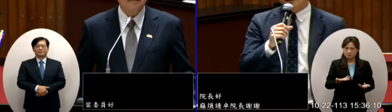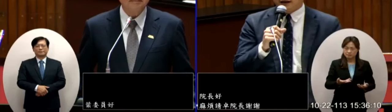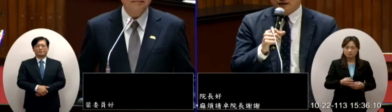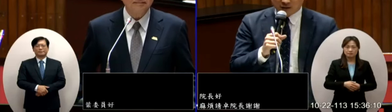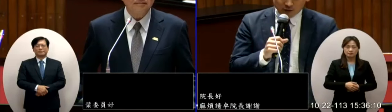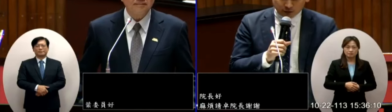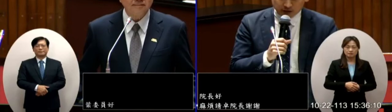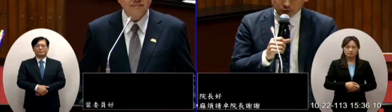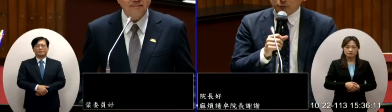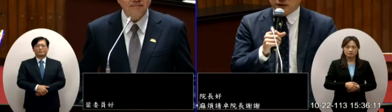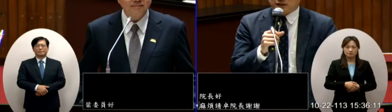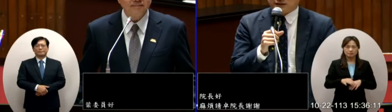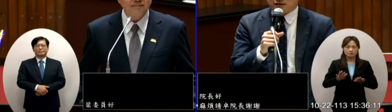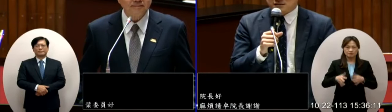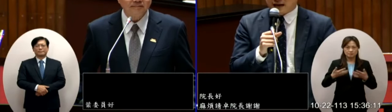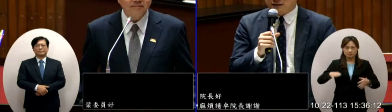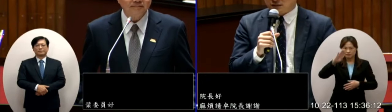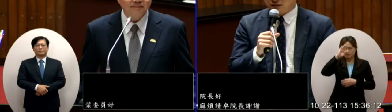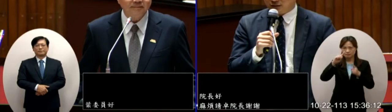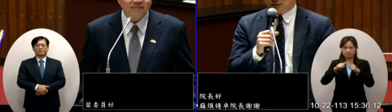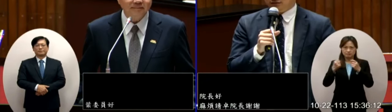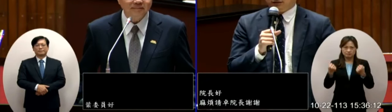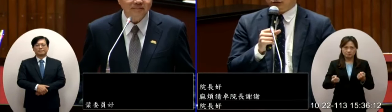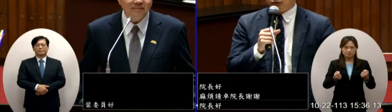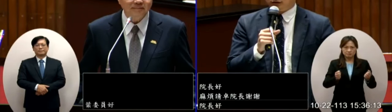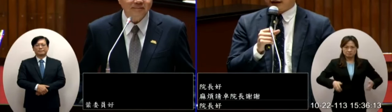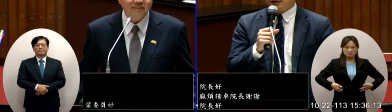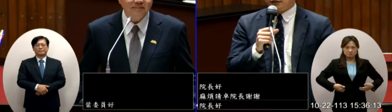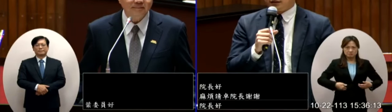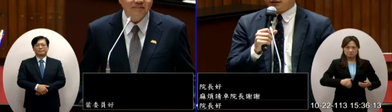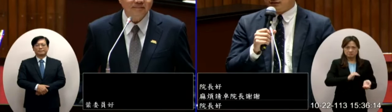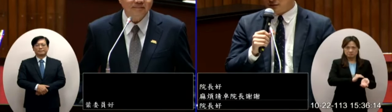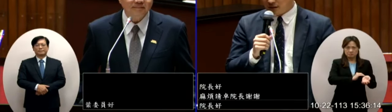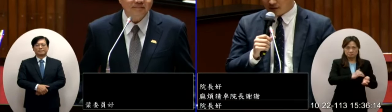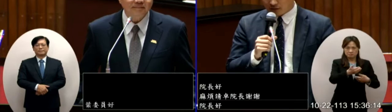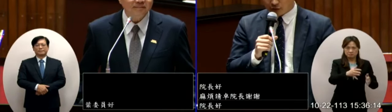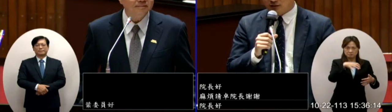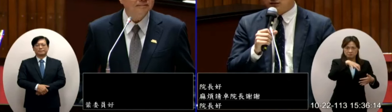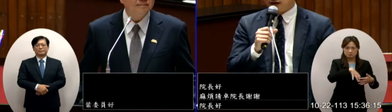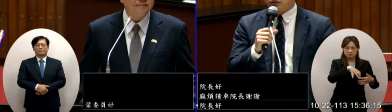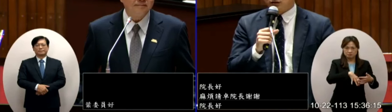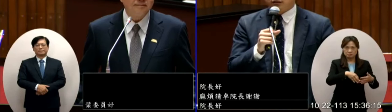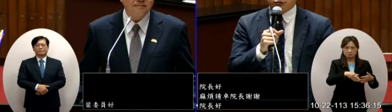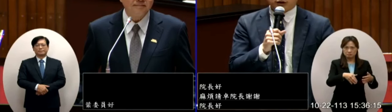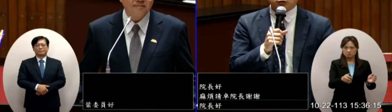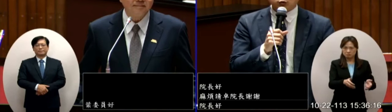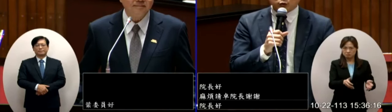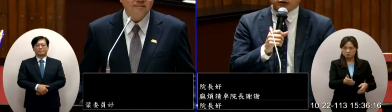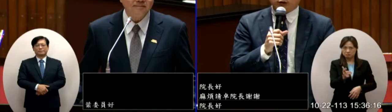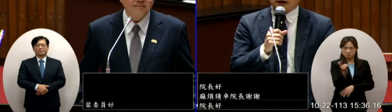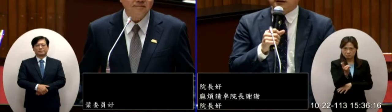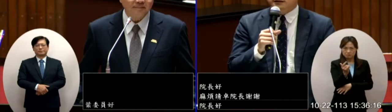現在我們很多病人在急診室 如果他在急診需要治療之後 需要住院的話